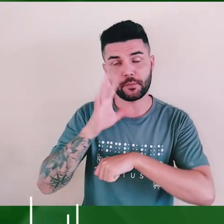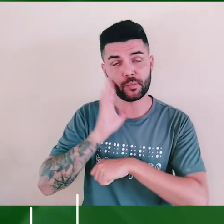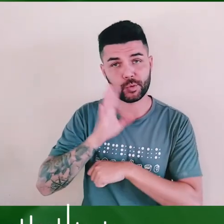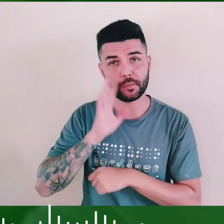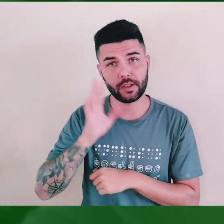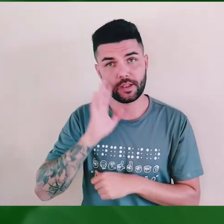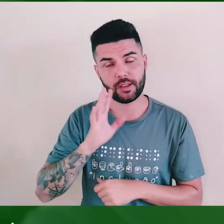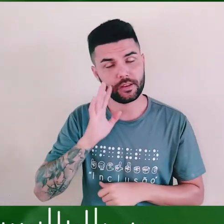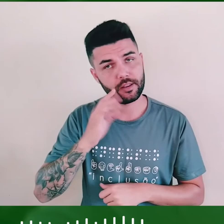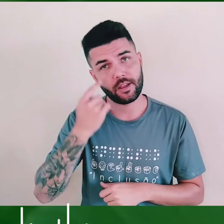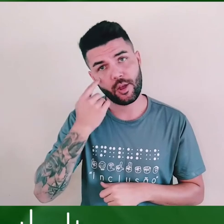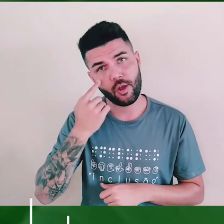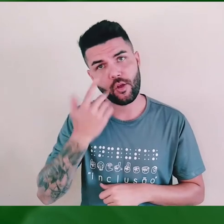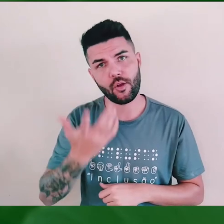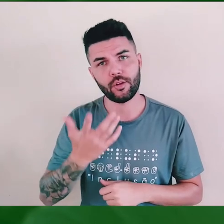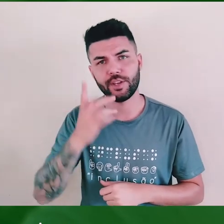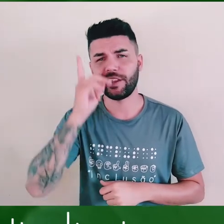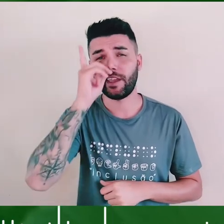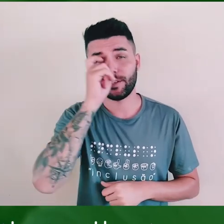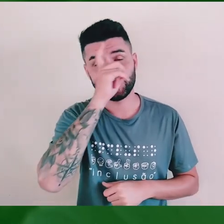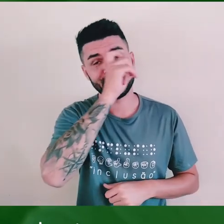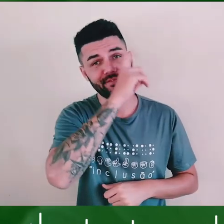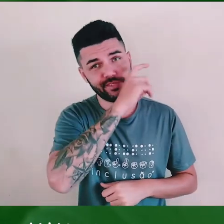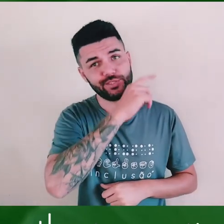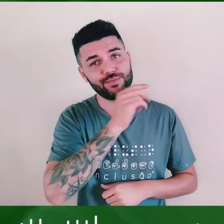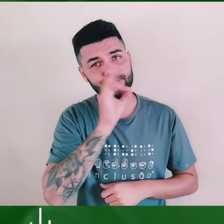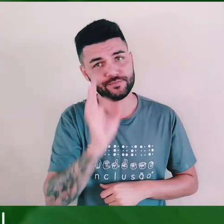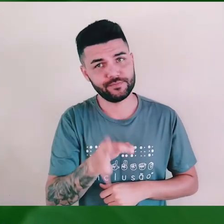é o seguinte: É difícil pra caramba, você vai tomar muito não, como eu falei, eu fiquei